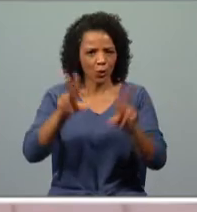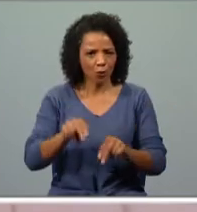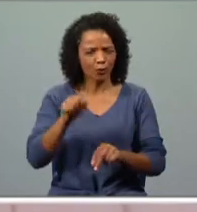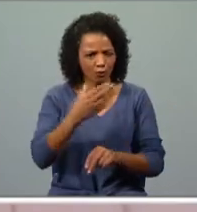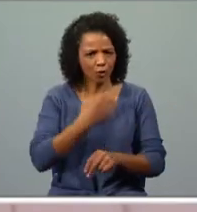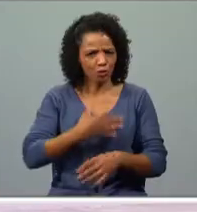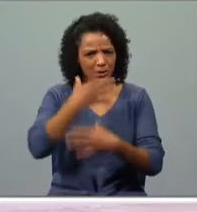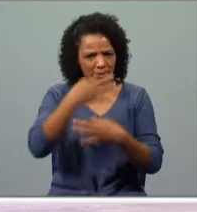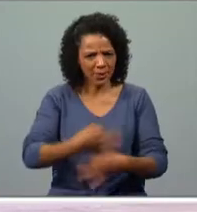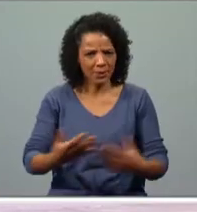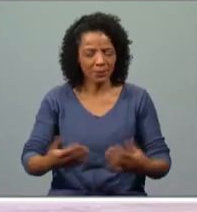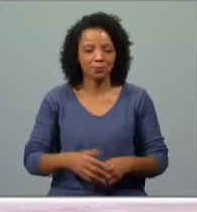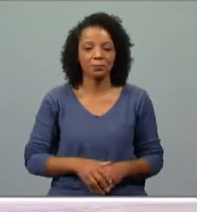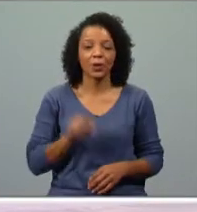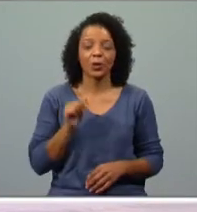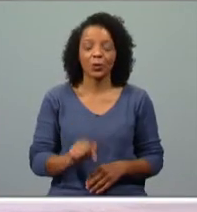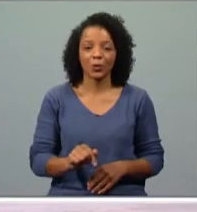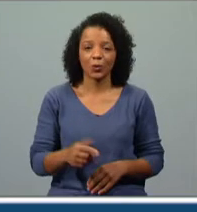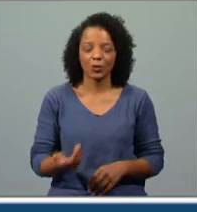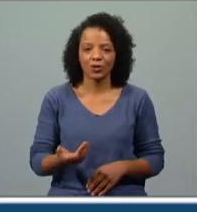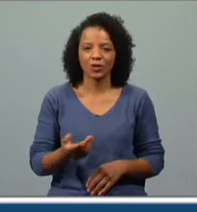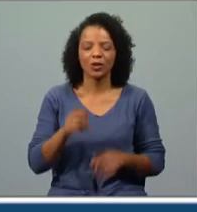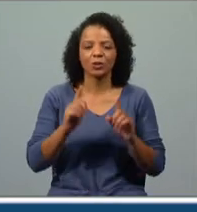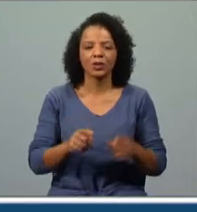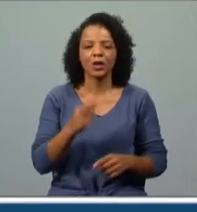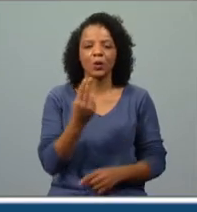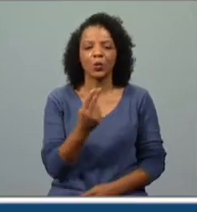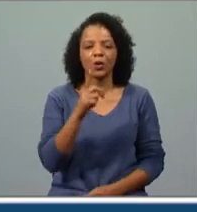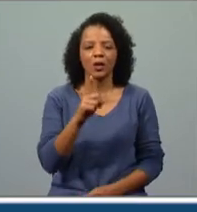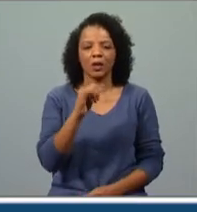certamente Então hoje vamos começar com o lixo de Maria Alberta menéres e na 當然 所以今天我們要開始Maria Alberta menéres 的垃圾和